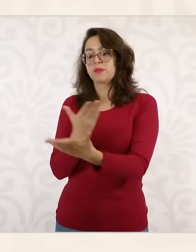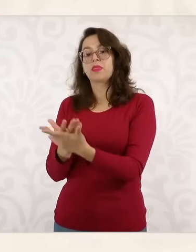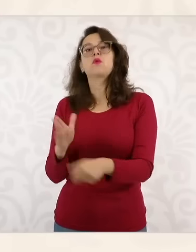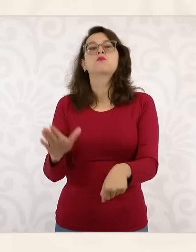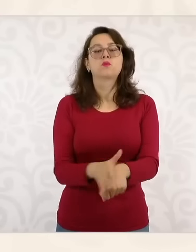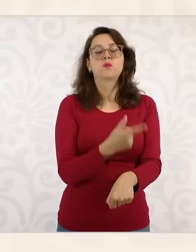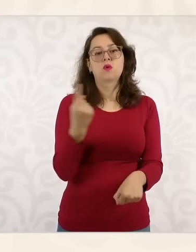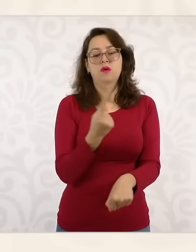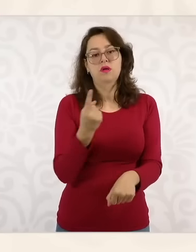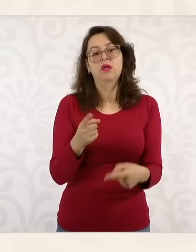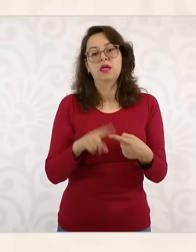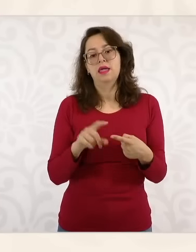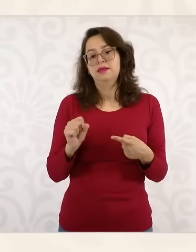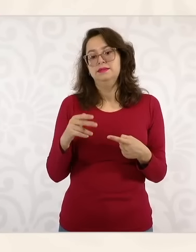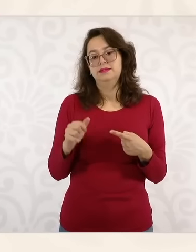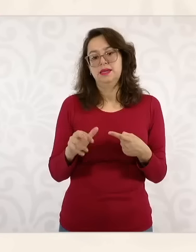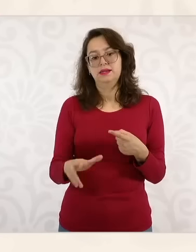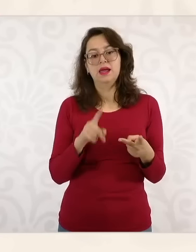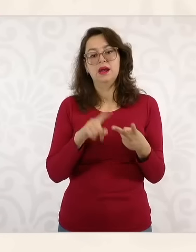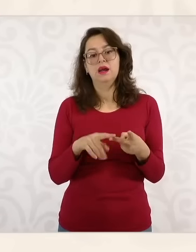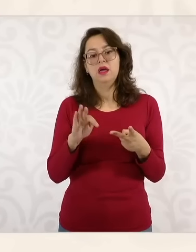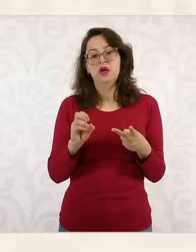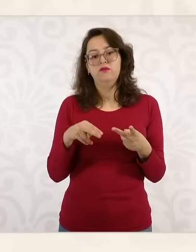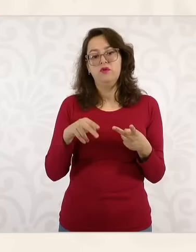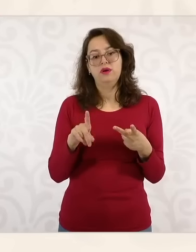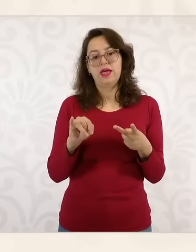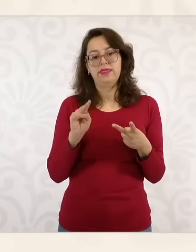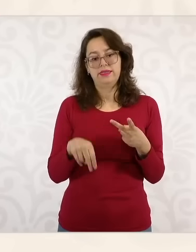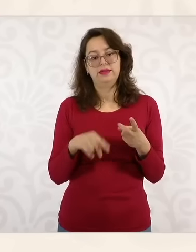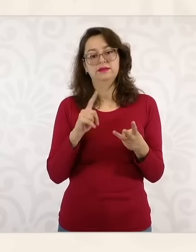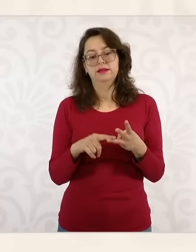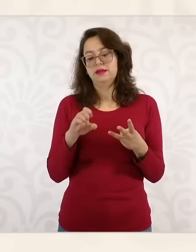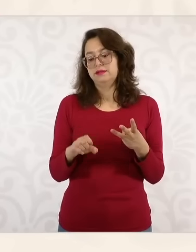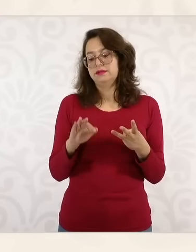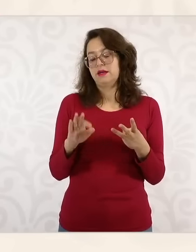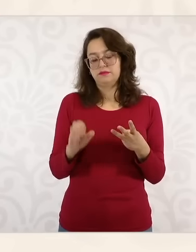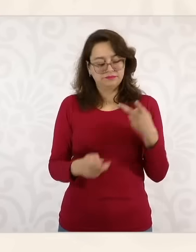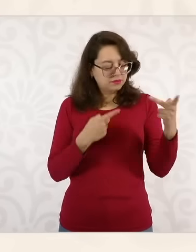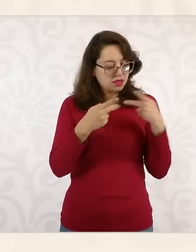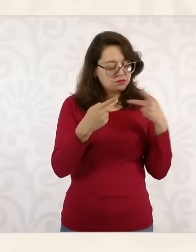entre CENER, Fonadín y CFE, donde se determinó que estos presentan las mejores condiciones técnicas y